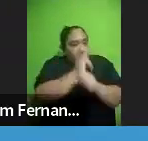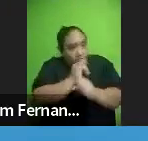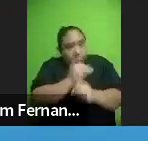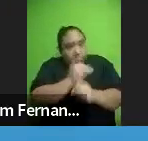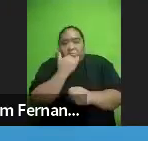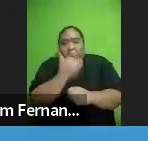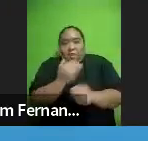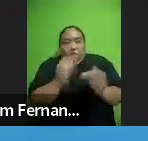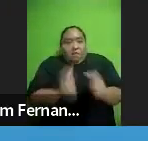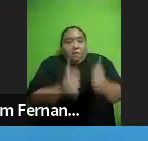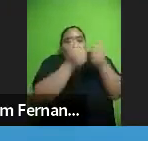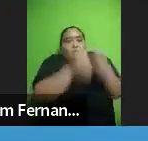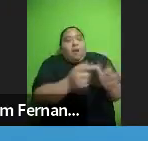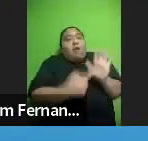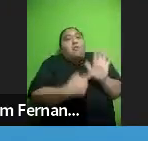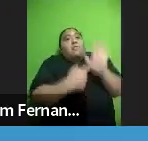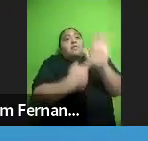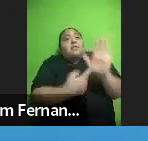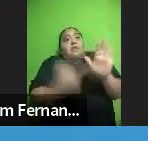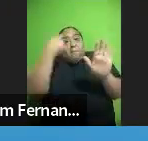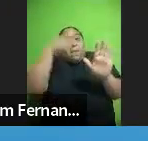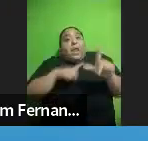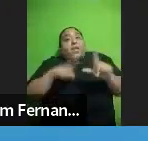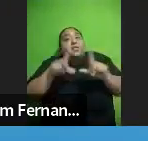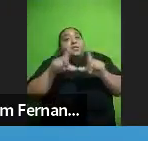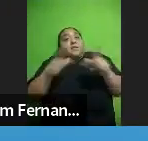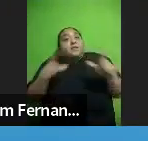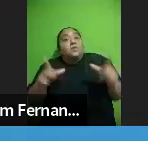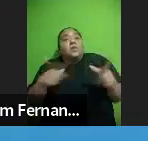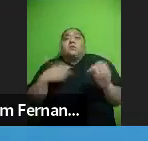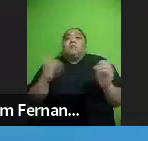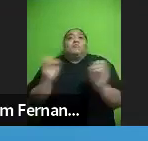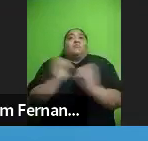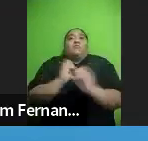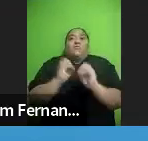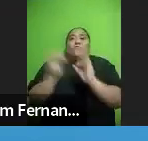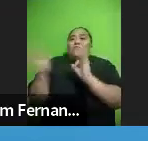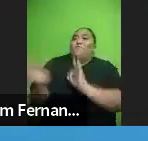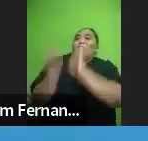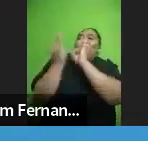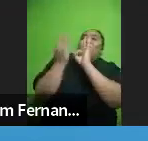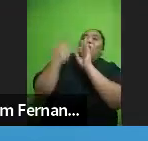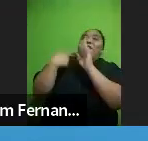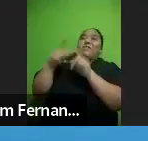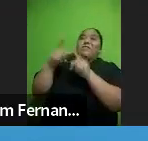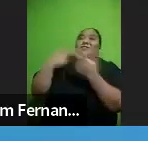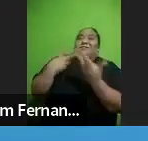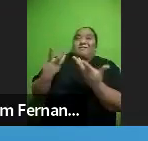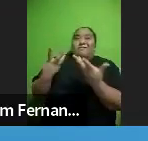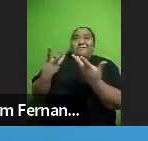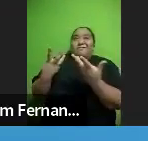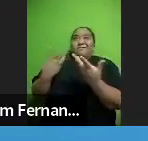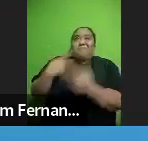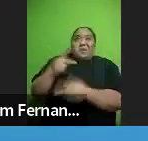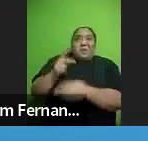fundados o de o de lenguas bien fundadas o de lenguas bien fundadas. En entonces el hombre tonces, en los lenguajes bien fundados, en donde no existen contradicciones. Y entonces